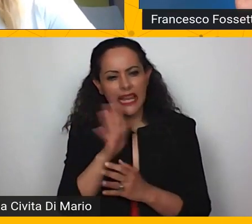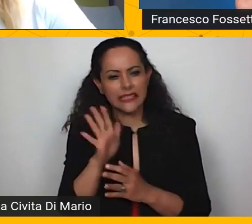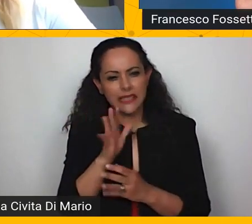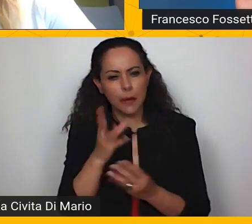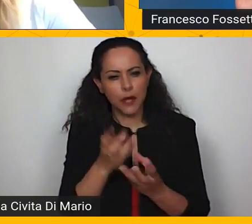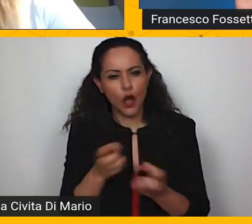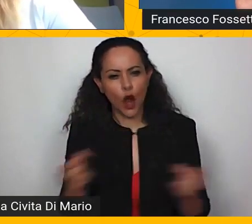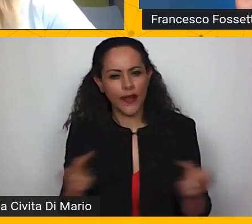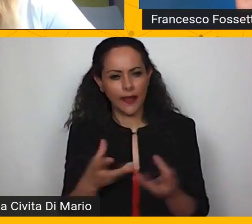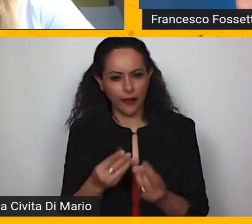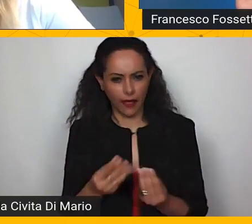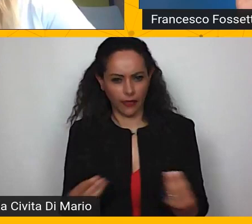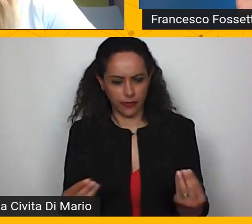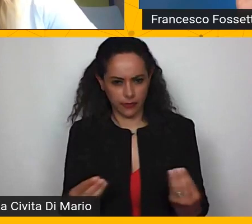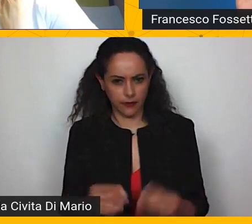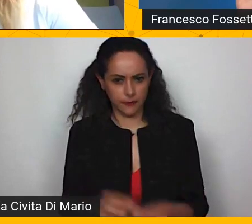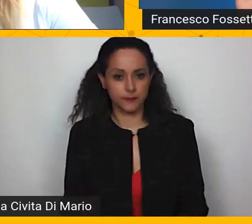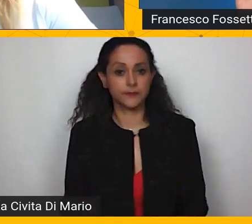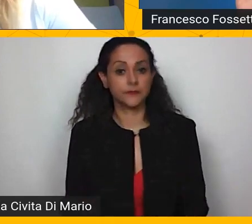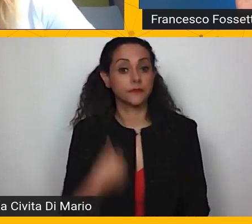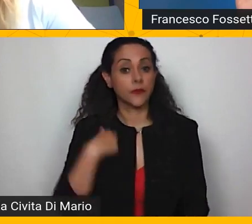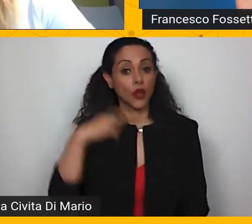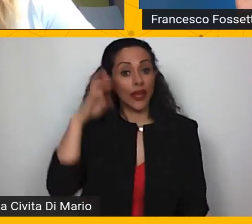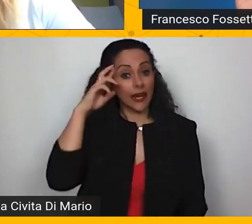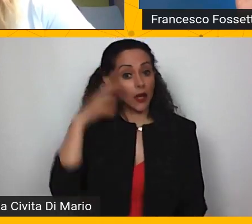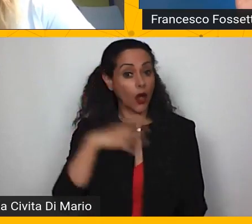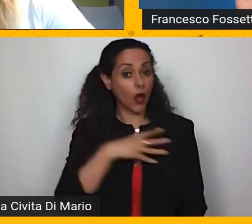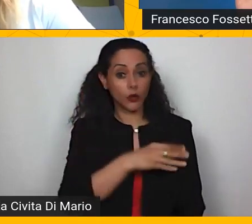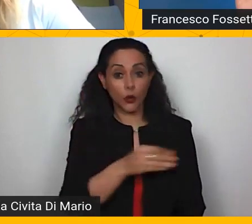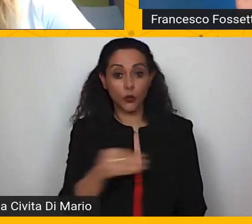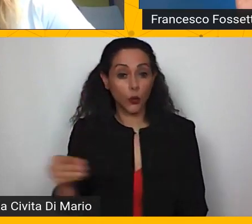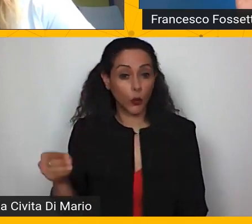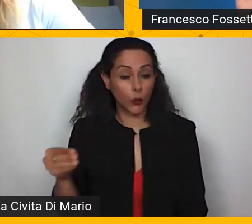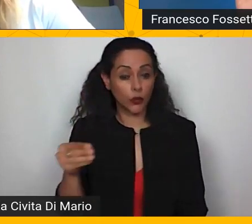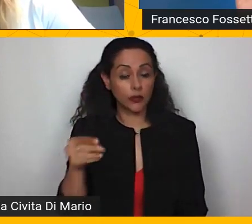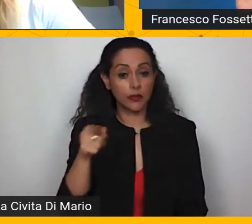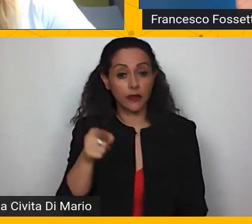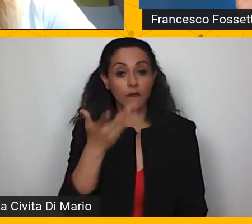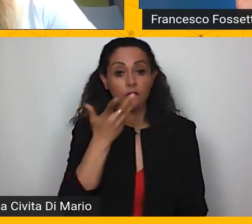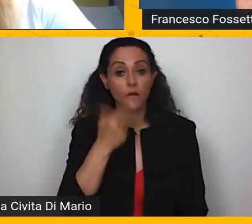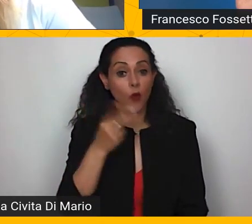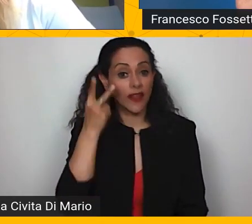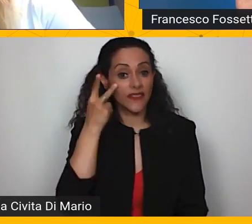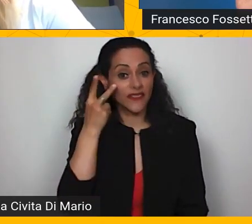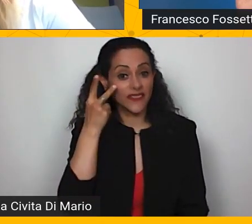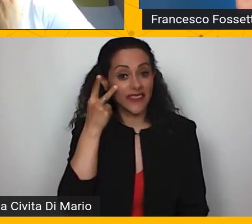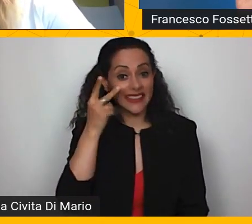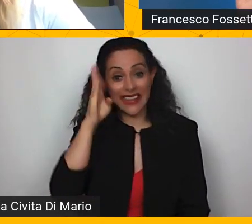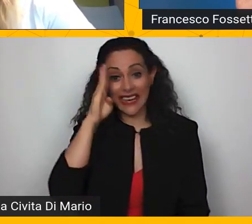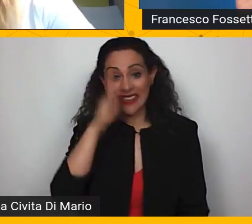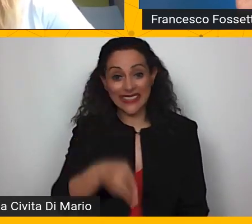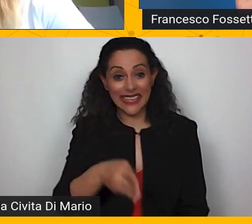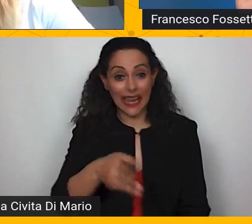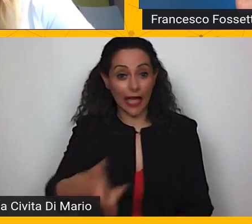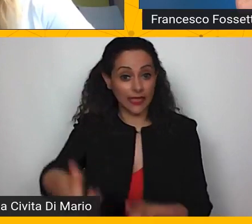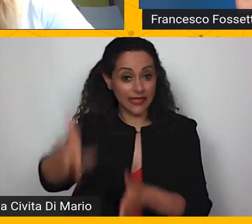tantissimi esempi concreti. Eh ricordo a tutti che chi volesse